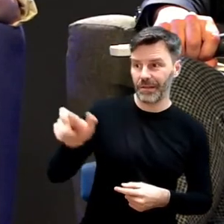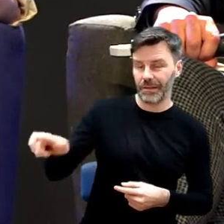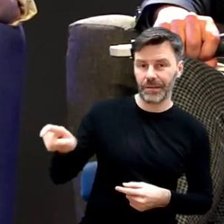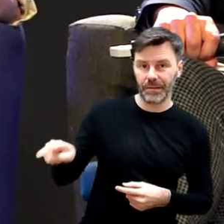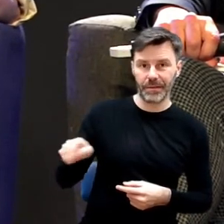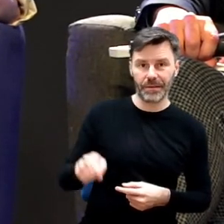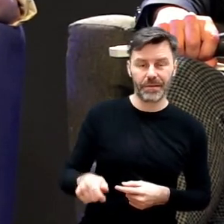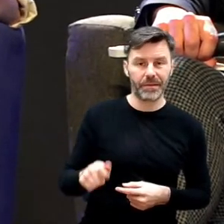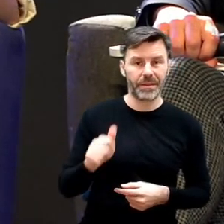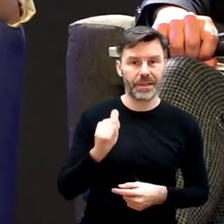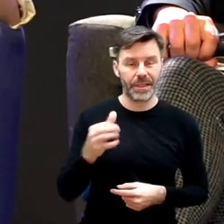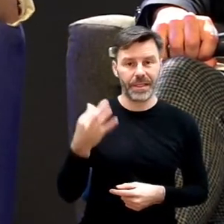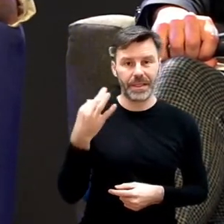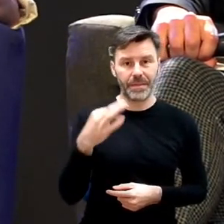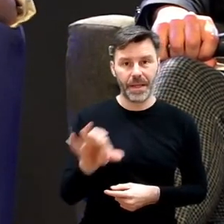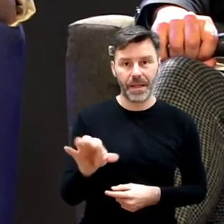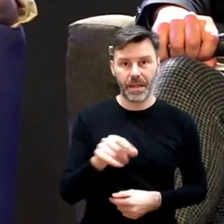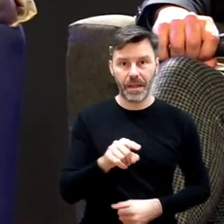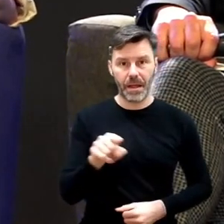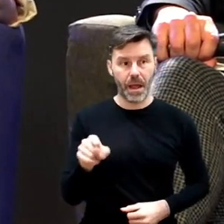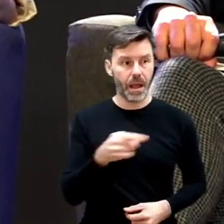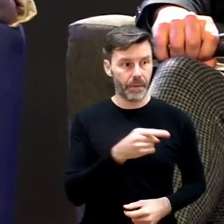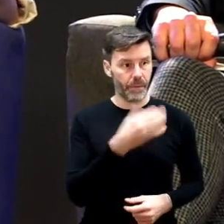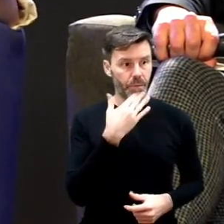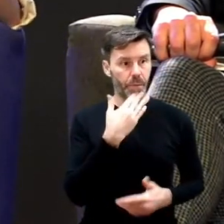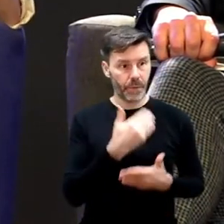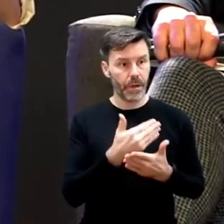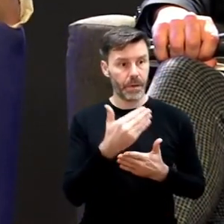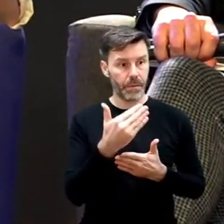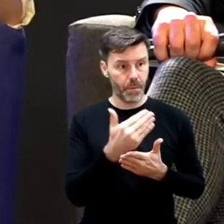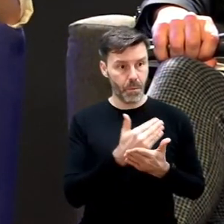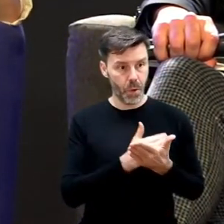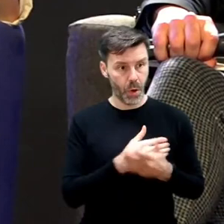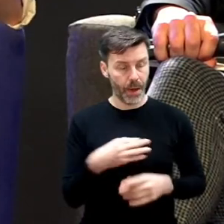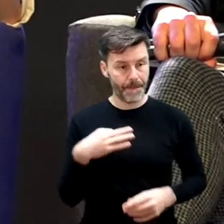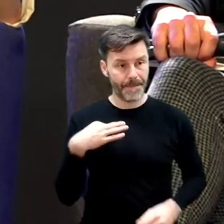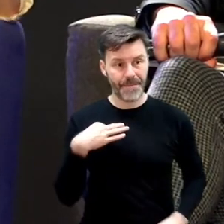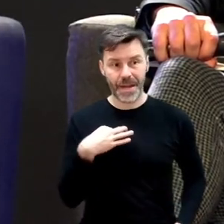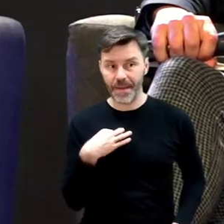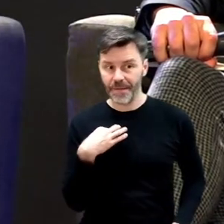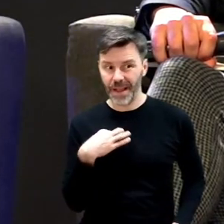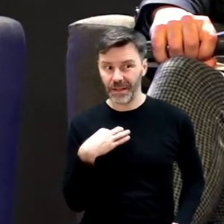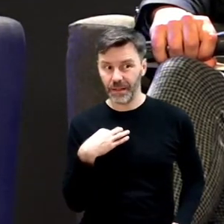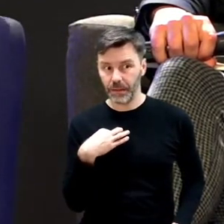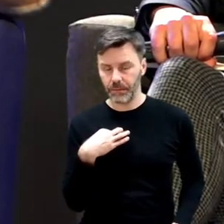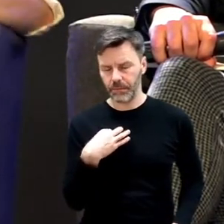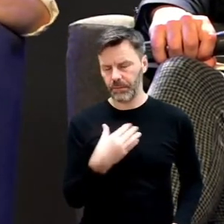mówić o tym, że jesteście programem komercyjnym, no to co dopiero ludzie wybrani zupełnie?